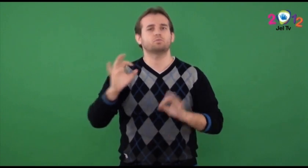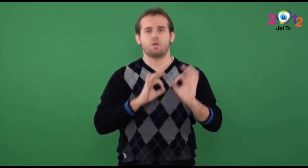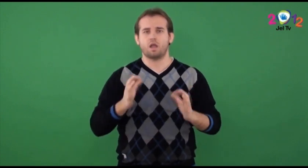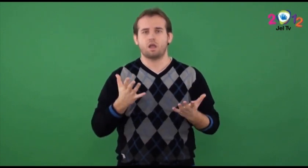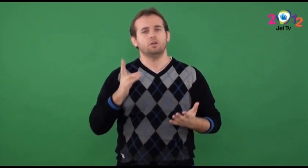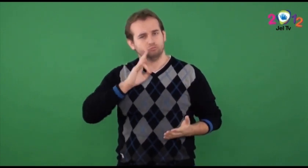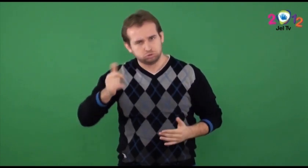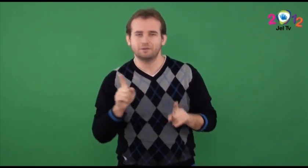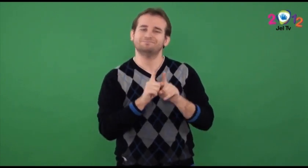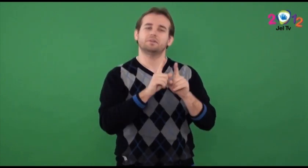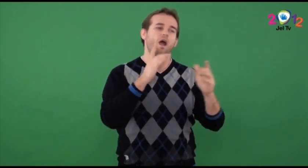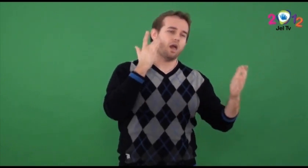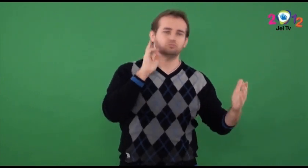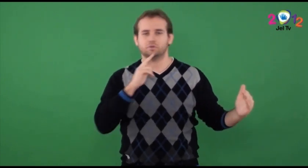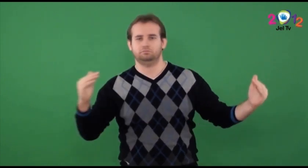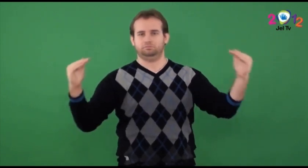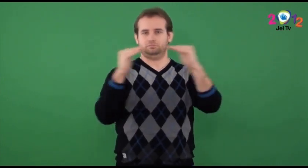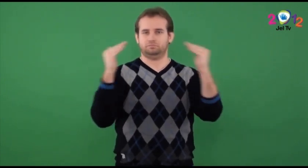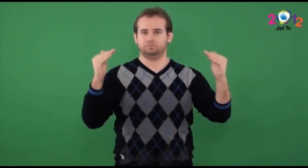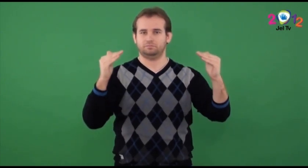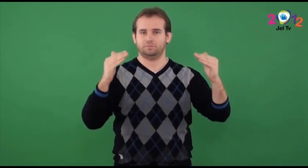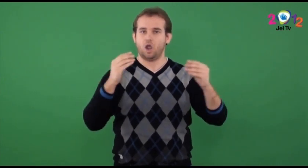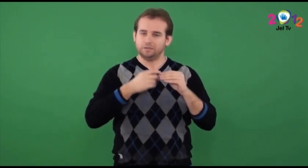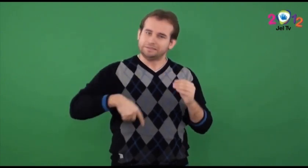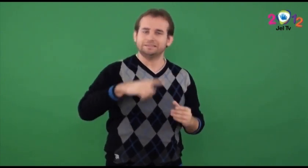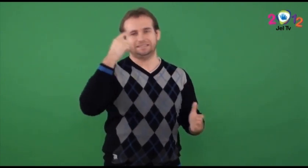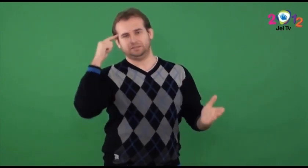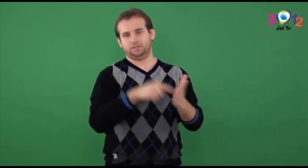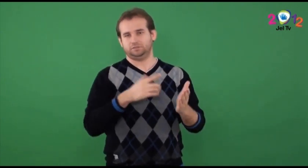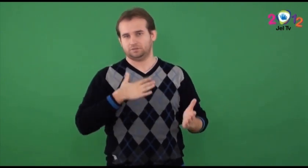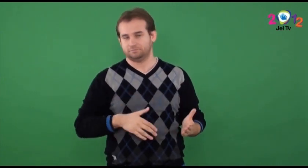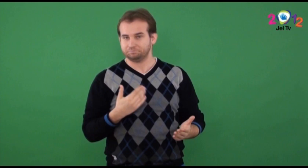A cél az, hogy a siketek egyformán kapják meg az információt a hallókkal. Ezt a célt szeretnénk szolgálni.